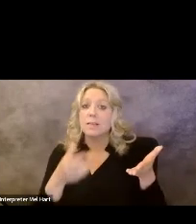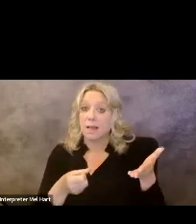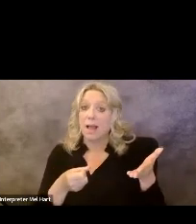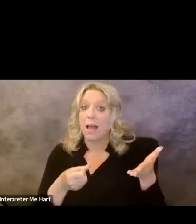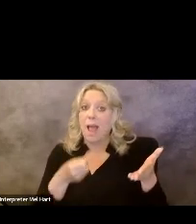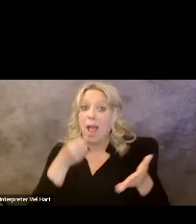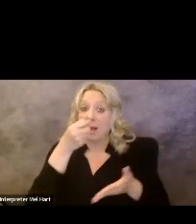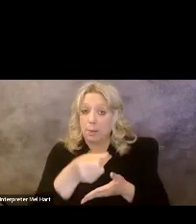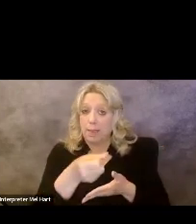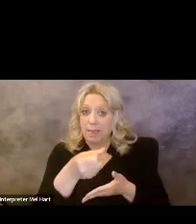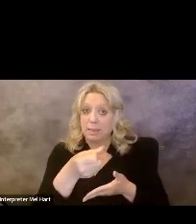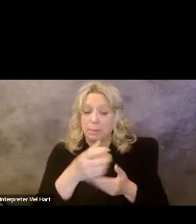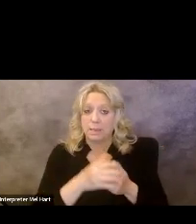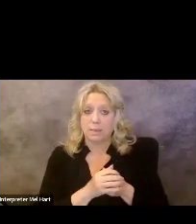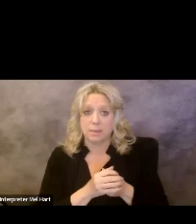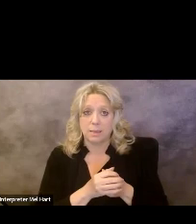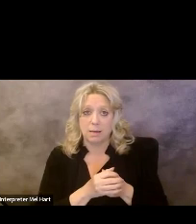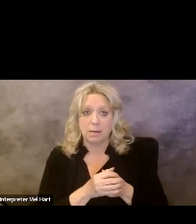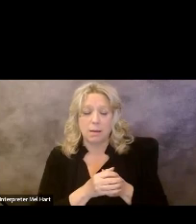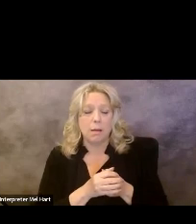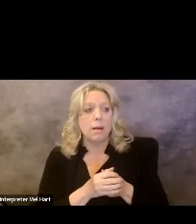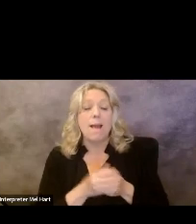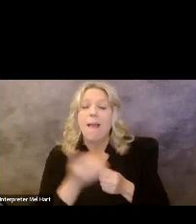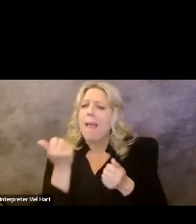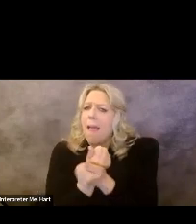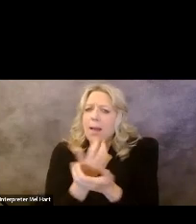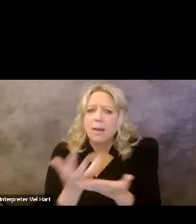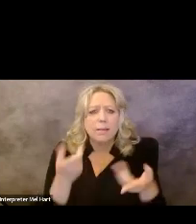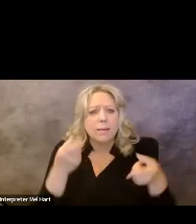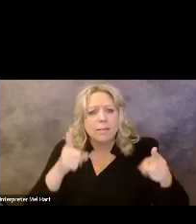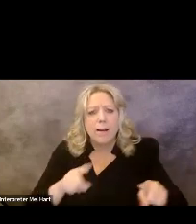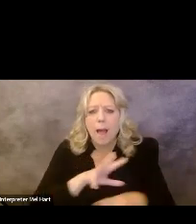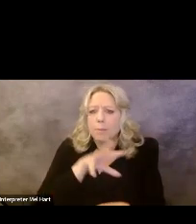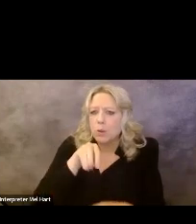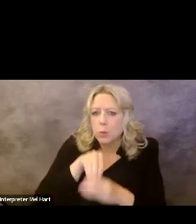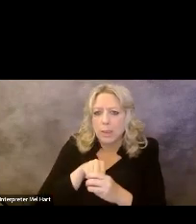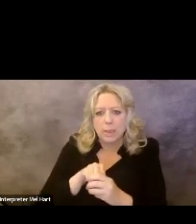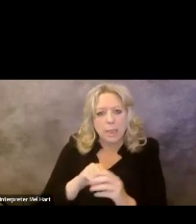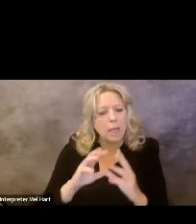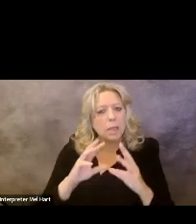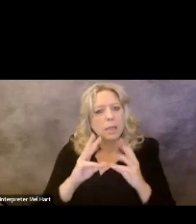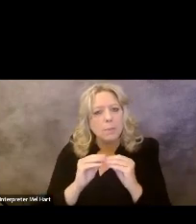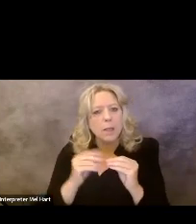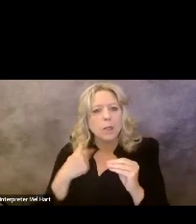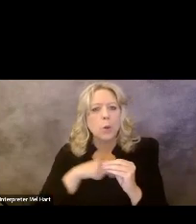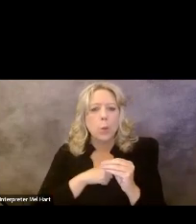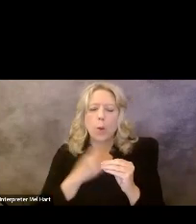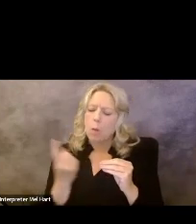cualquier cosa que suceda dentro de esa reunión siempre estamos alentando a las familias a que hagan preguntas,